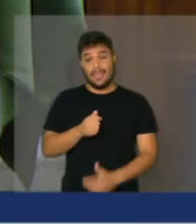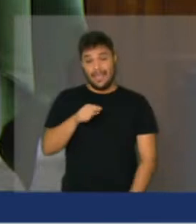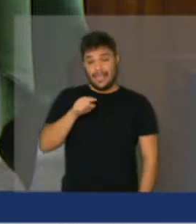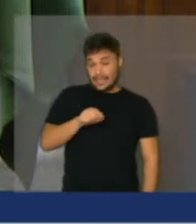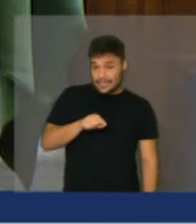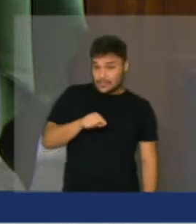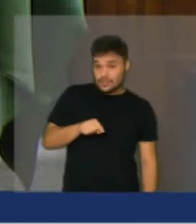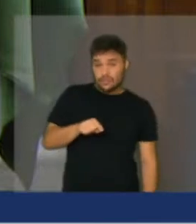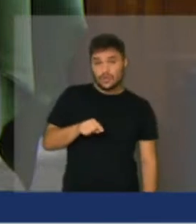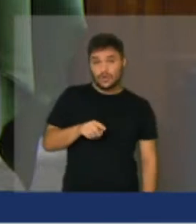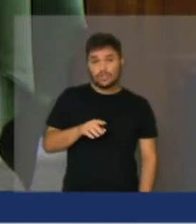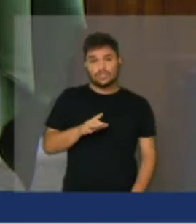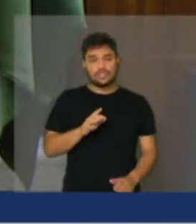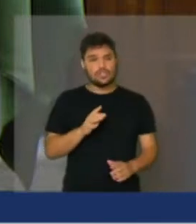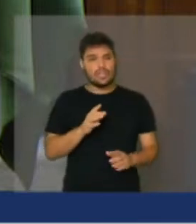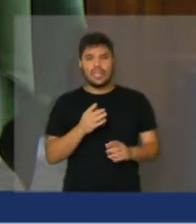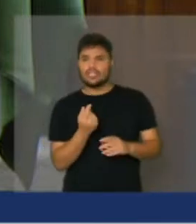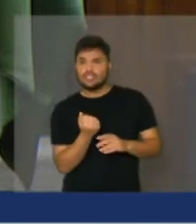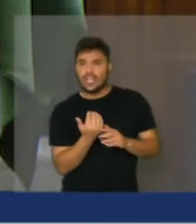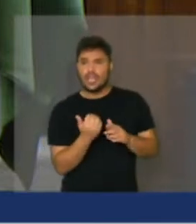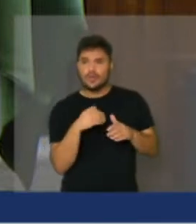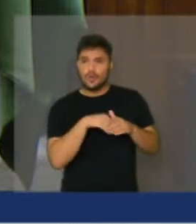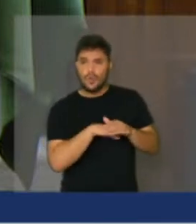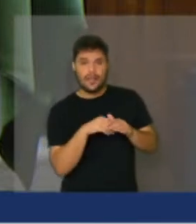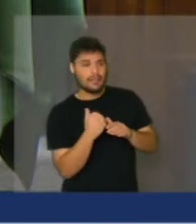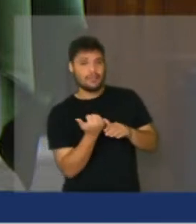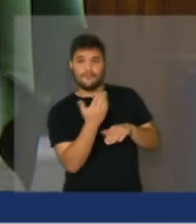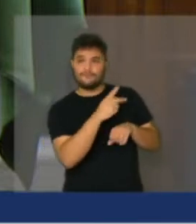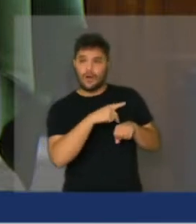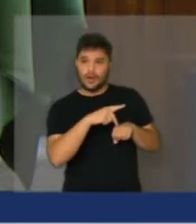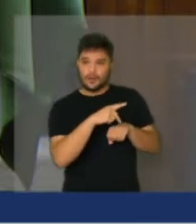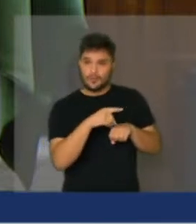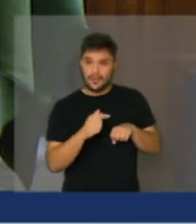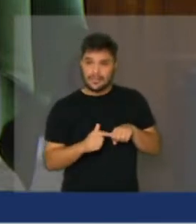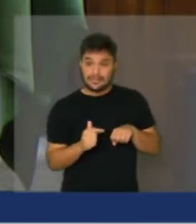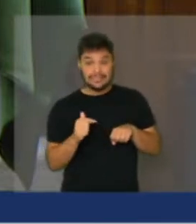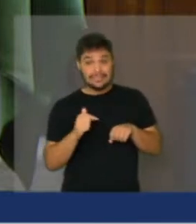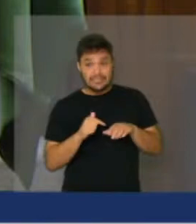REPRESENTA NÃO É SÓ A PONTA DO ICEBERG É A DEMONSTRAÇÃO DE QUE EXISTE UM ICEBERG EM